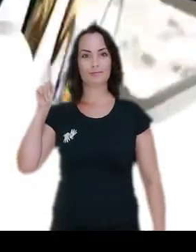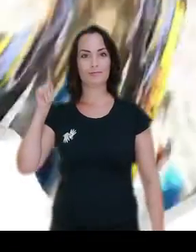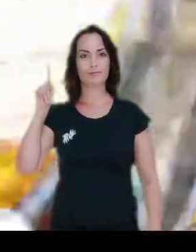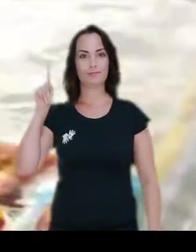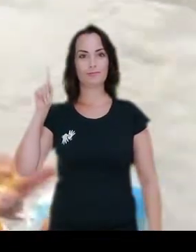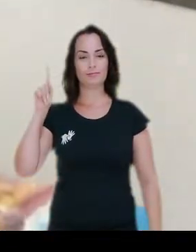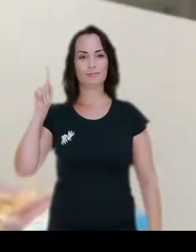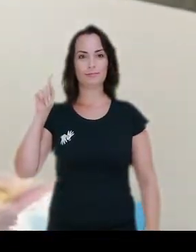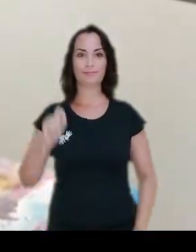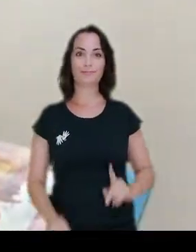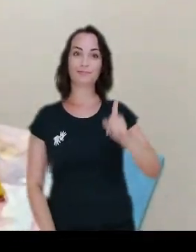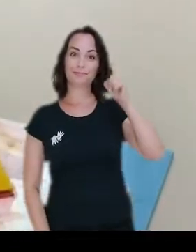I’m from Brazil.